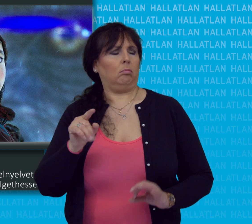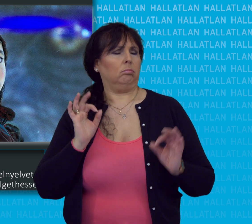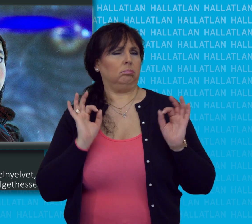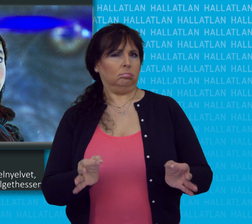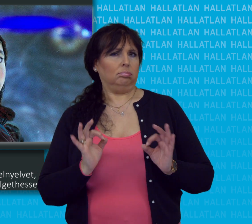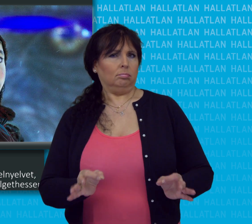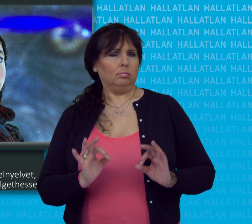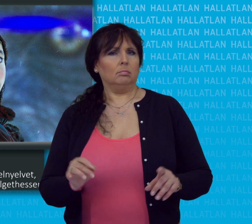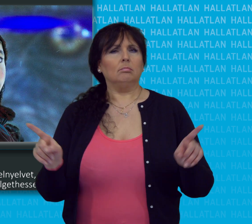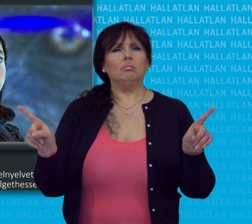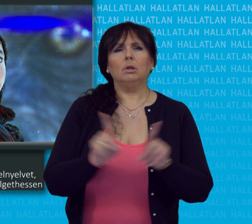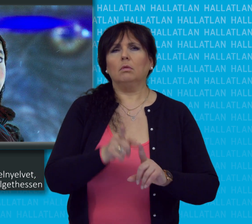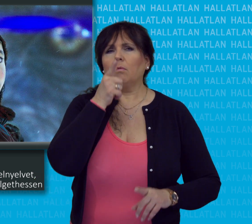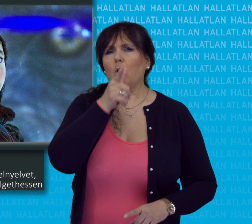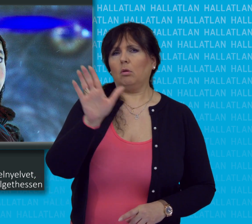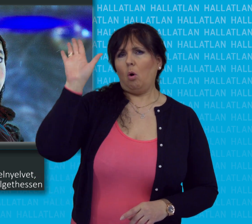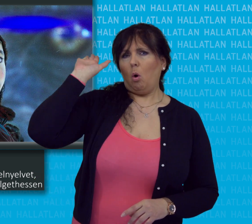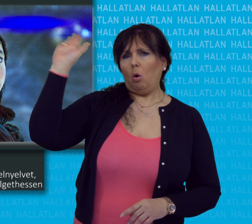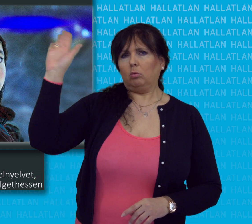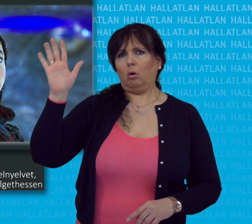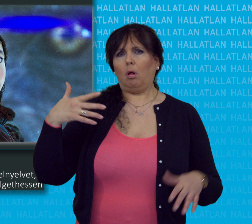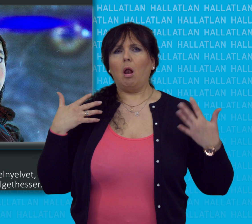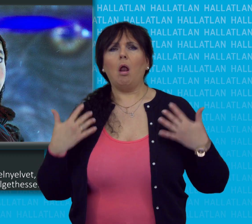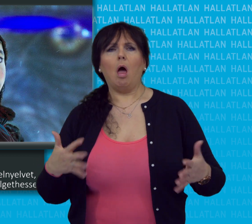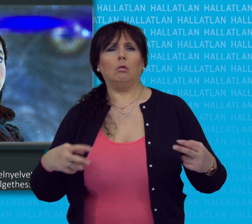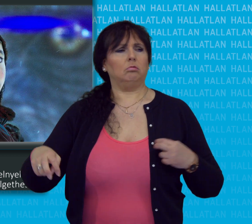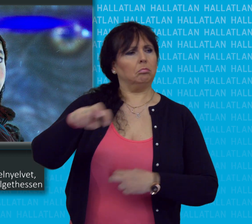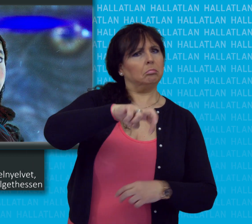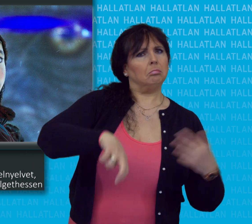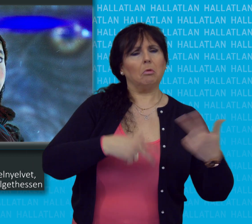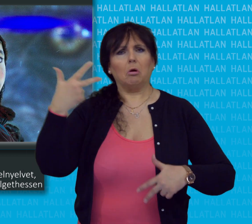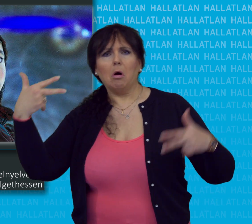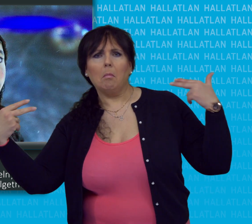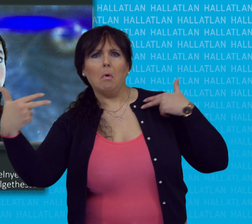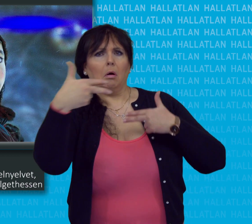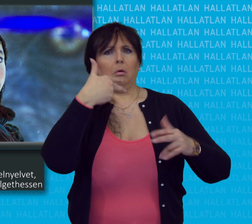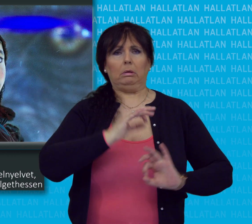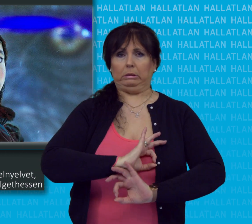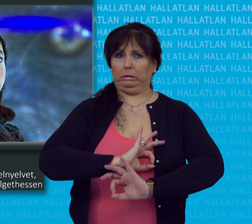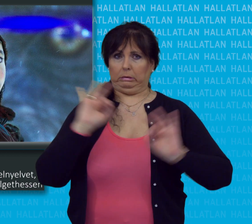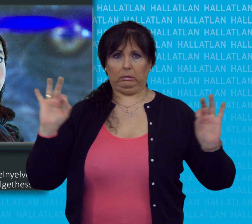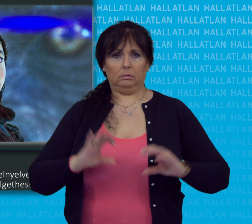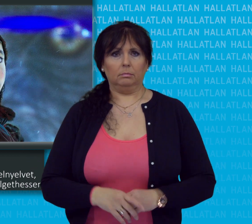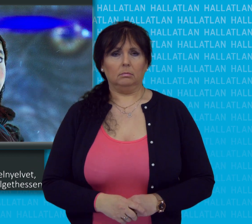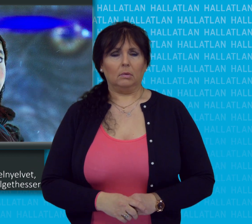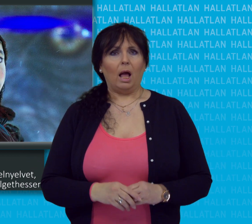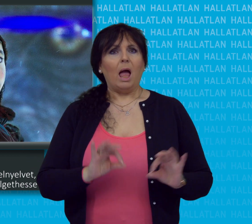és fantasztikusan, otthonosan mozog a kamera előtt.